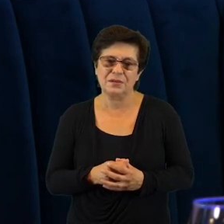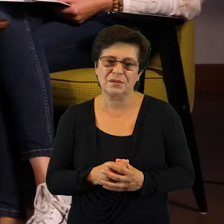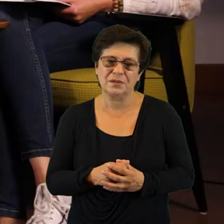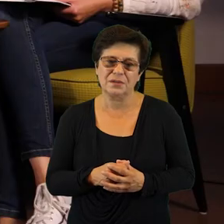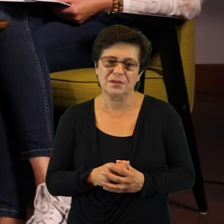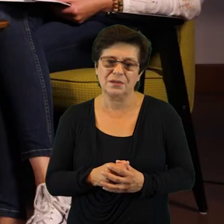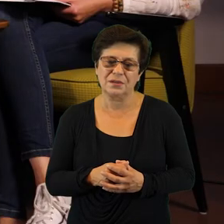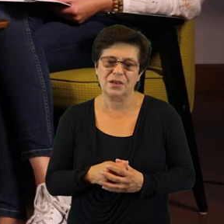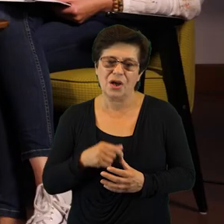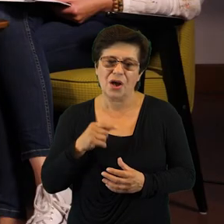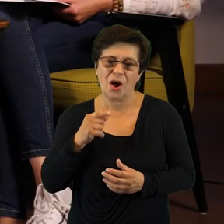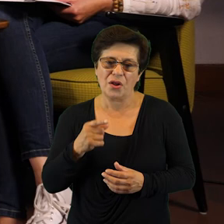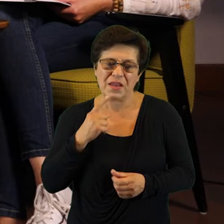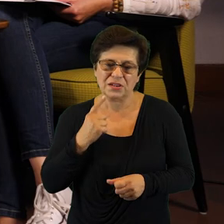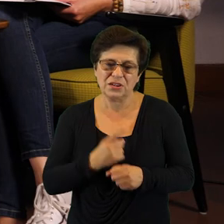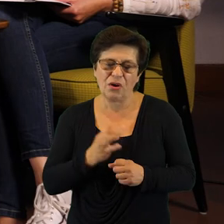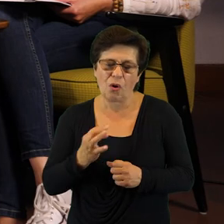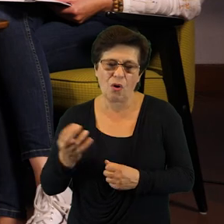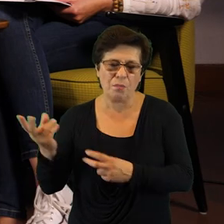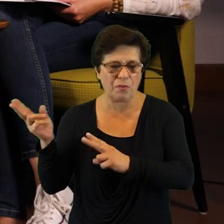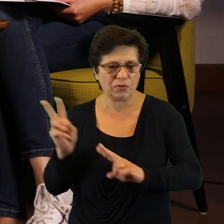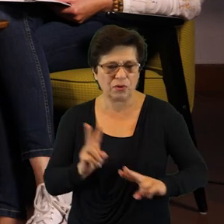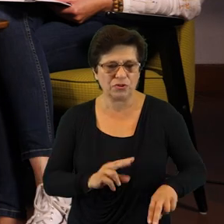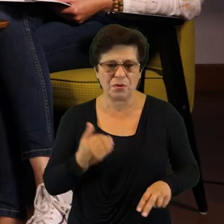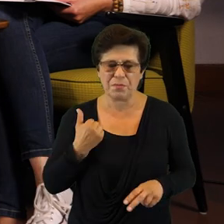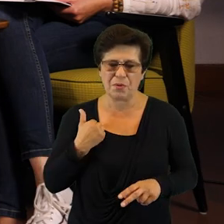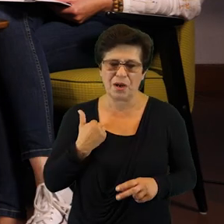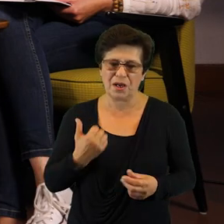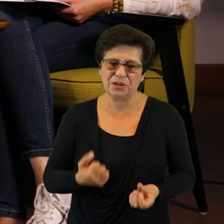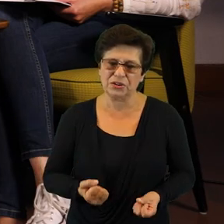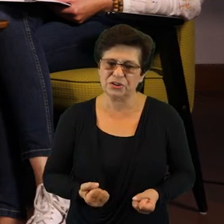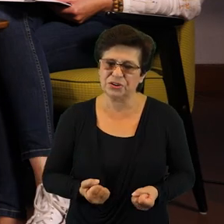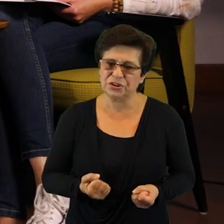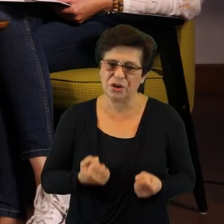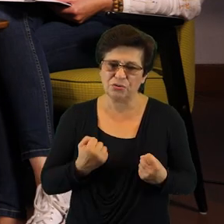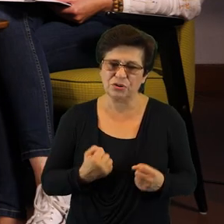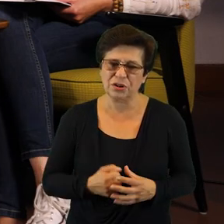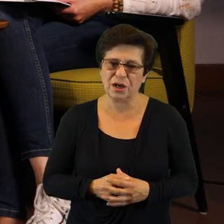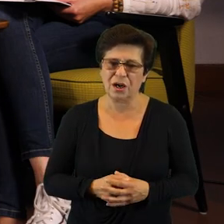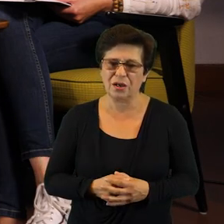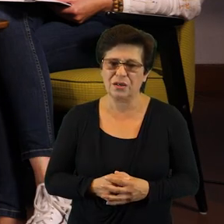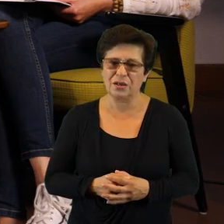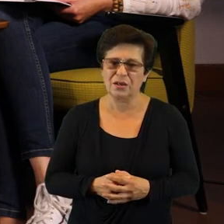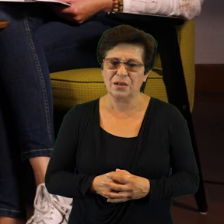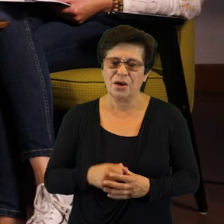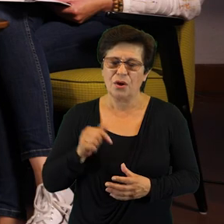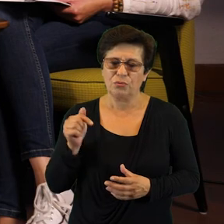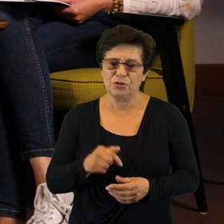i decyzja o powrocie i to, jaką cenę musiał zapłacić.